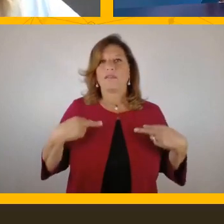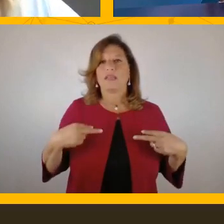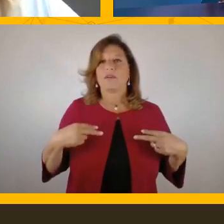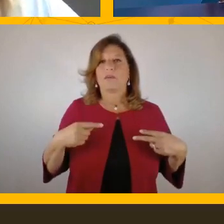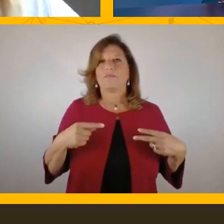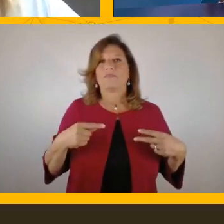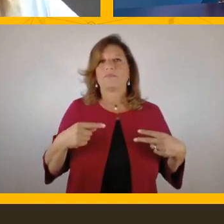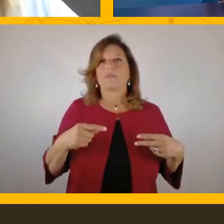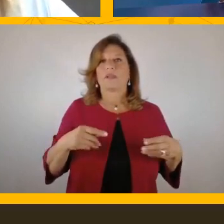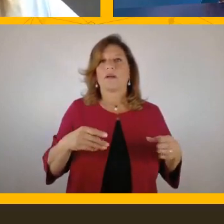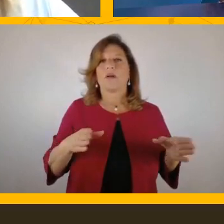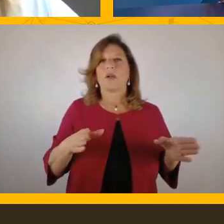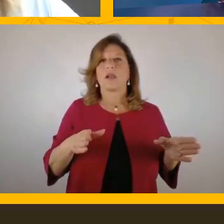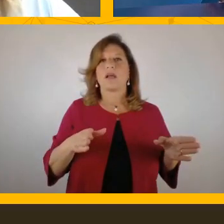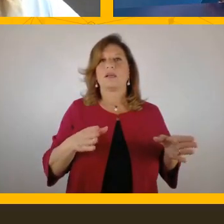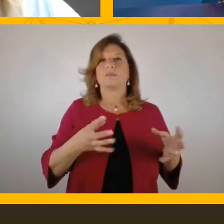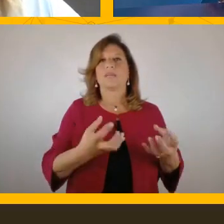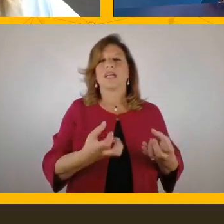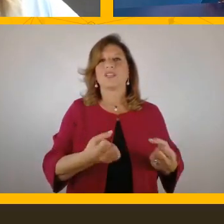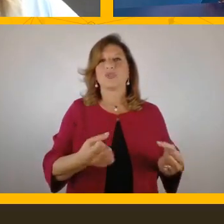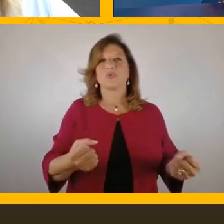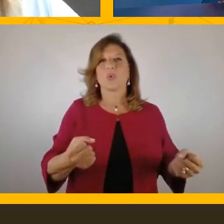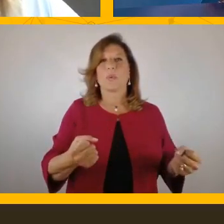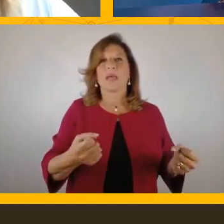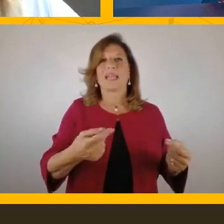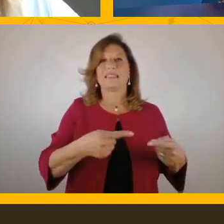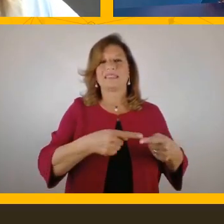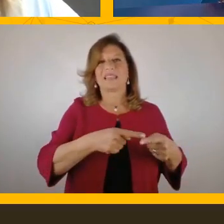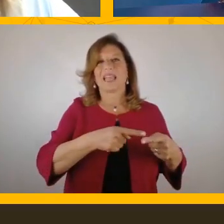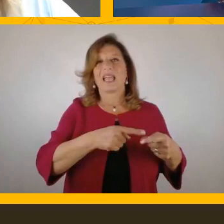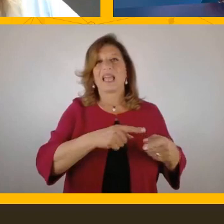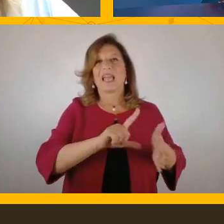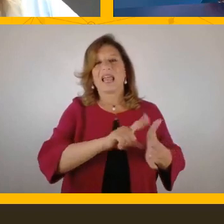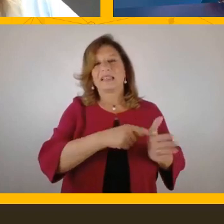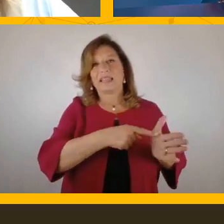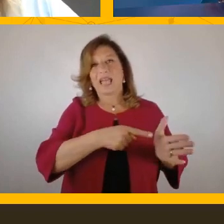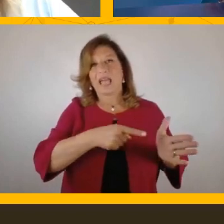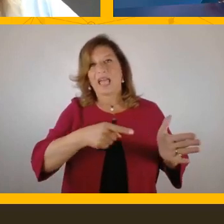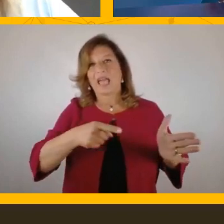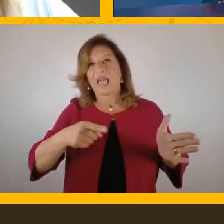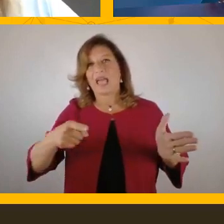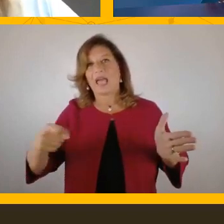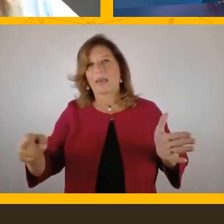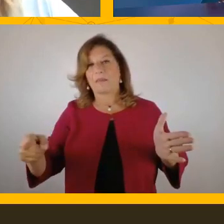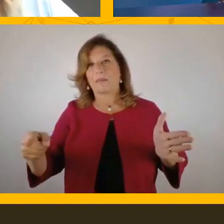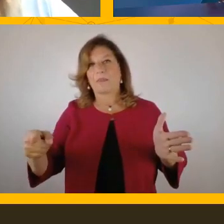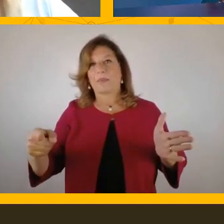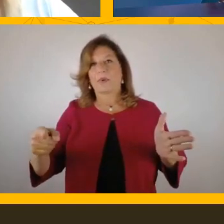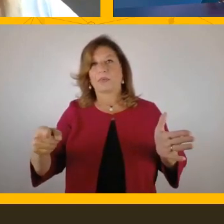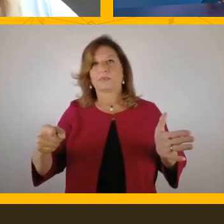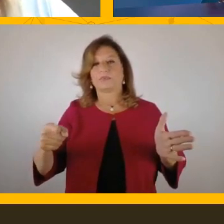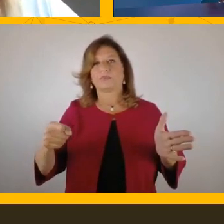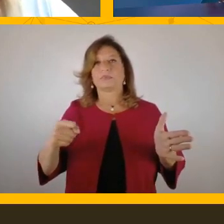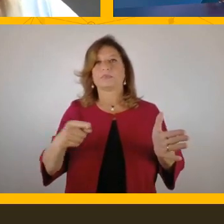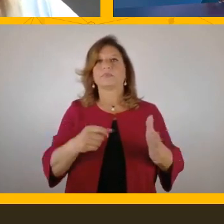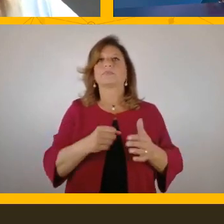con strumenti di lungo formato è un po' difficile che questa